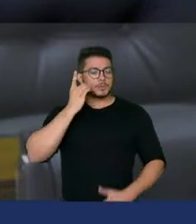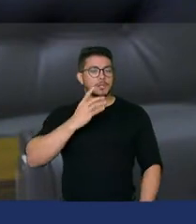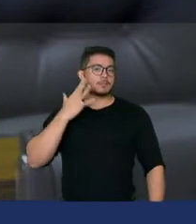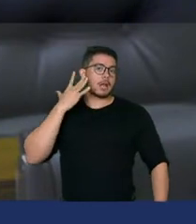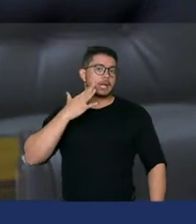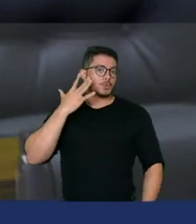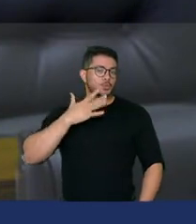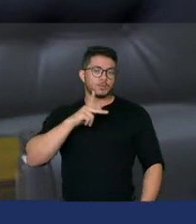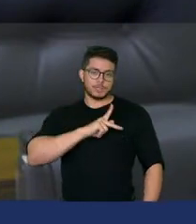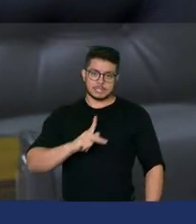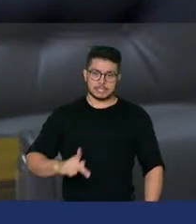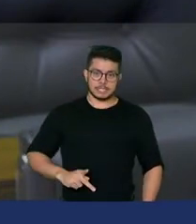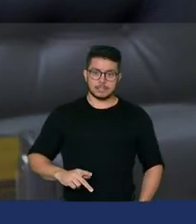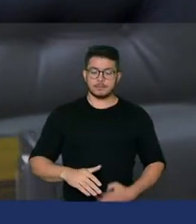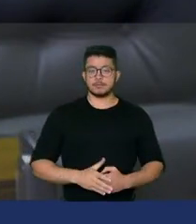CUMPRIMENTO DO ACORDO E PELA CONDIÇÃO DE TERMOS CHEGADO